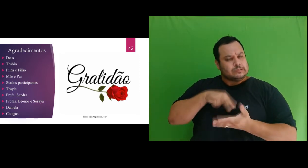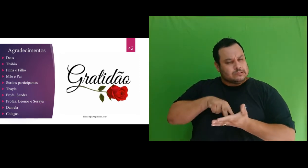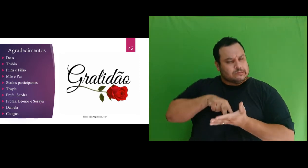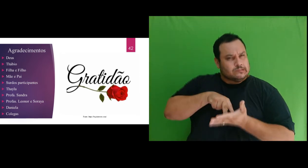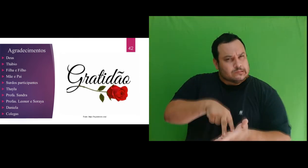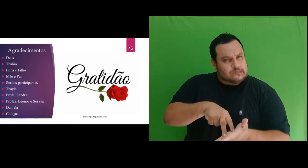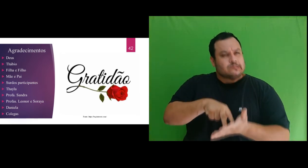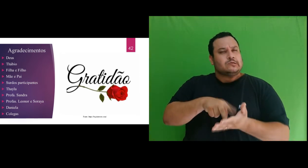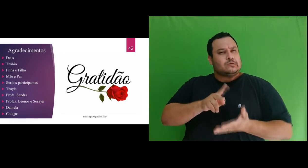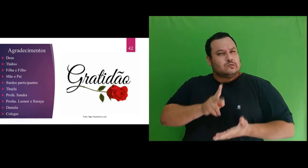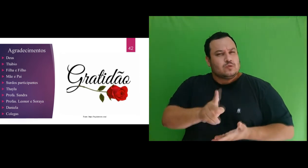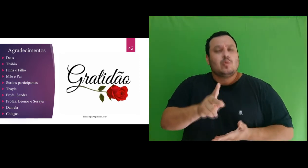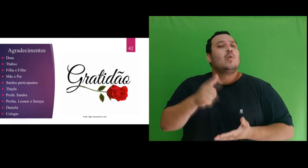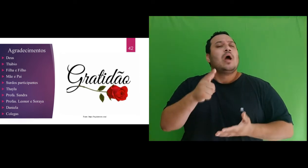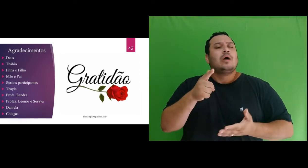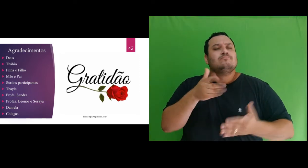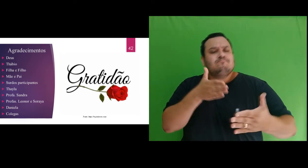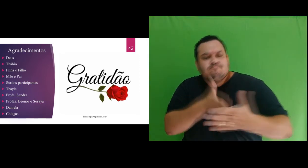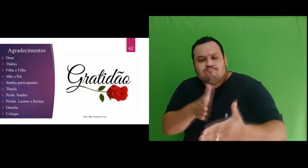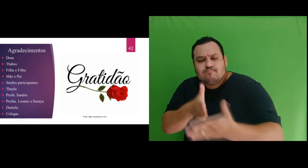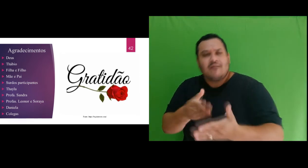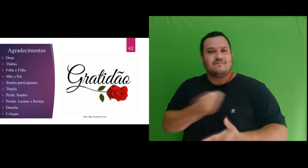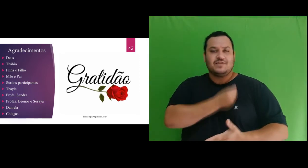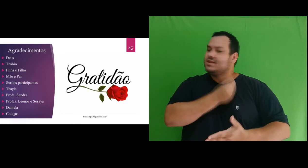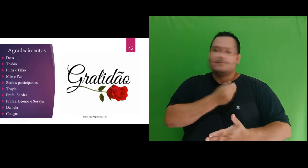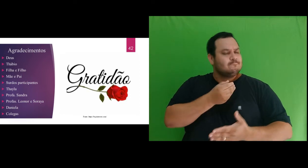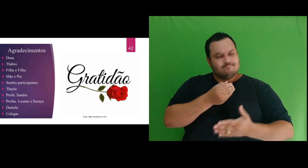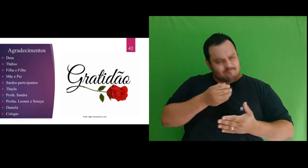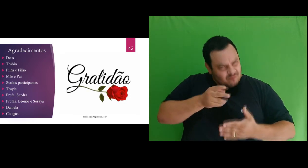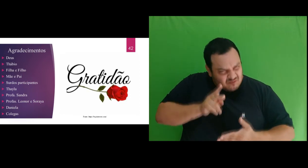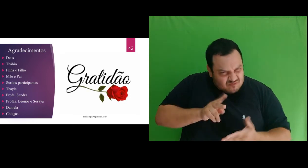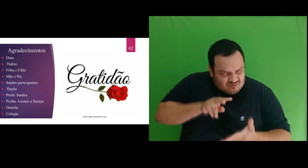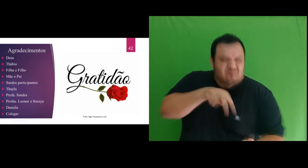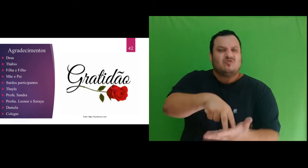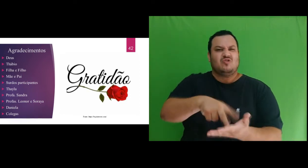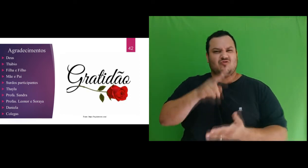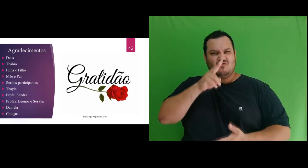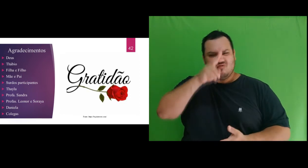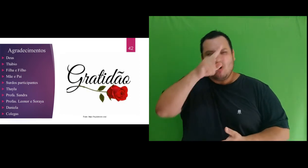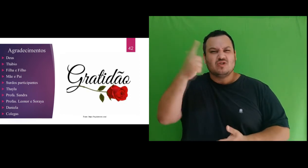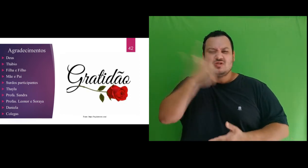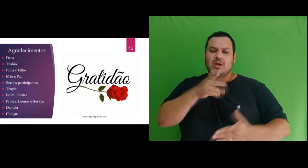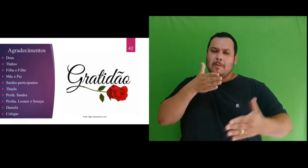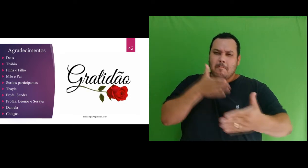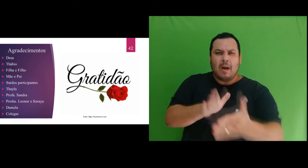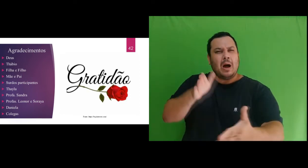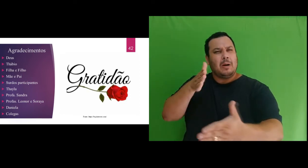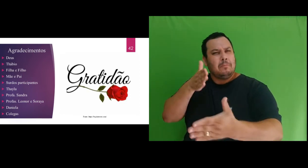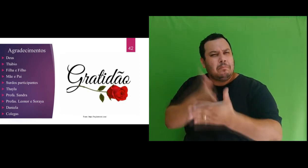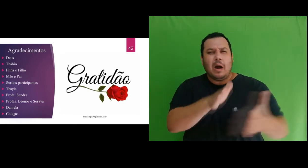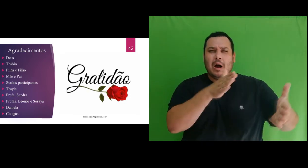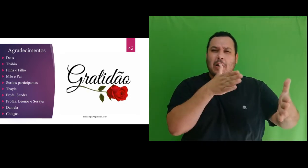circunstâncias da vida. Com sua educação aprendi a vencer os obstáculos que se apresentam para mim.